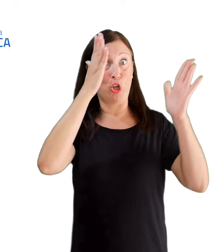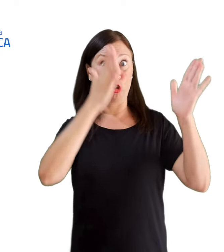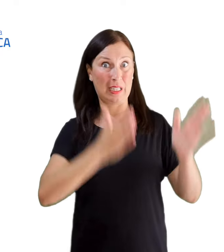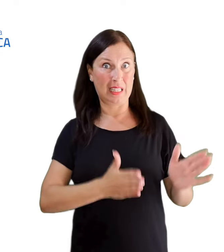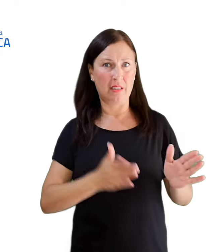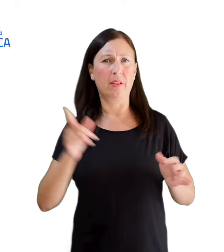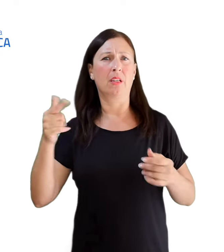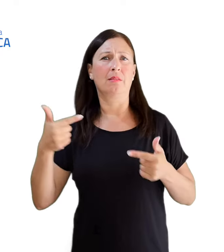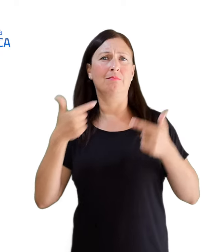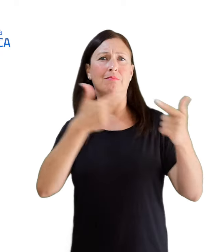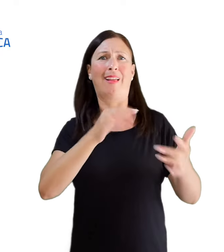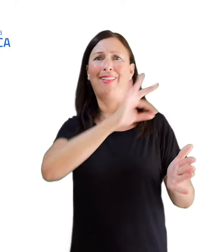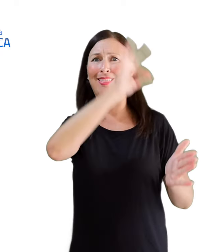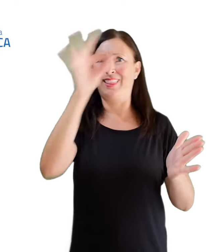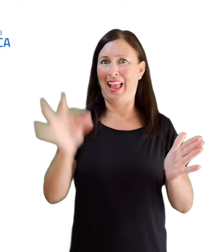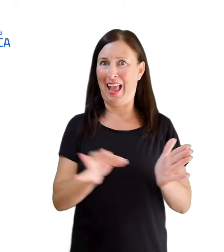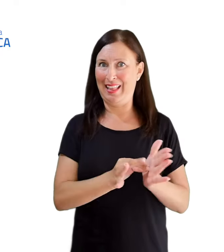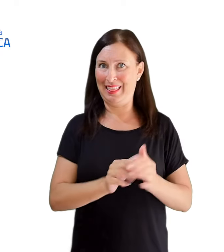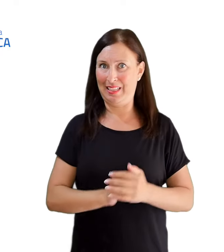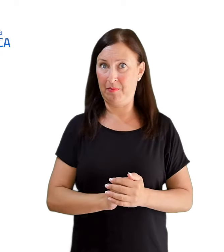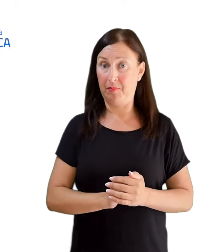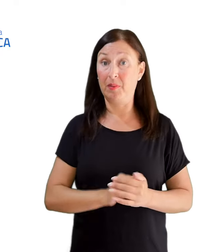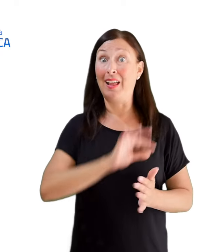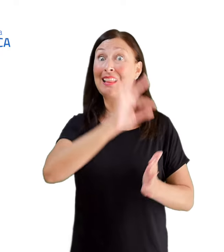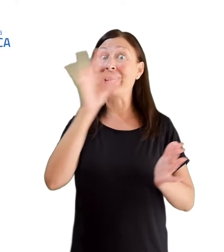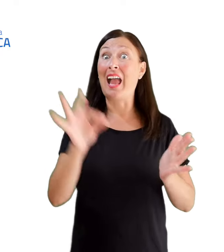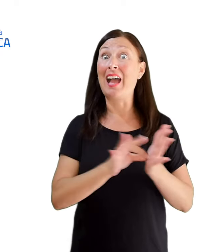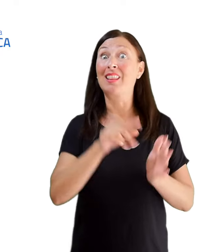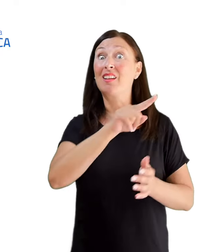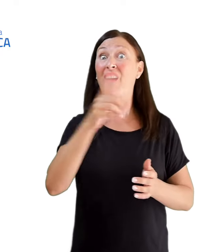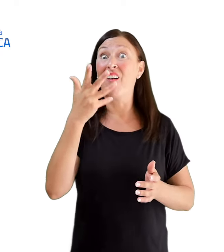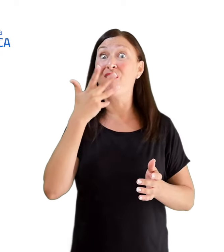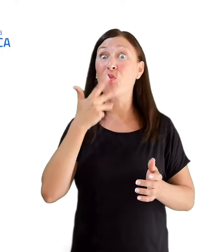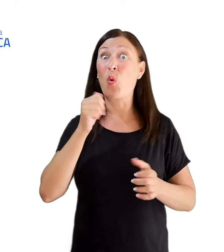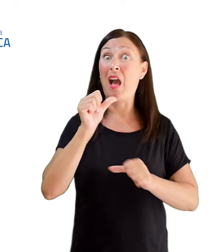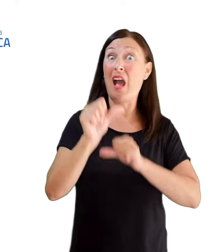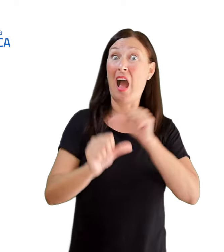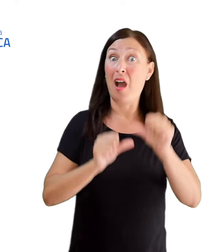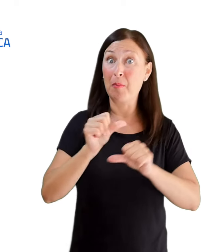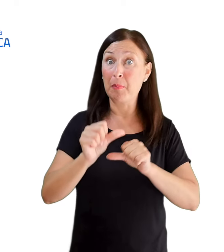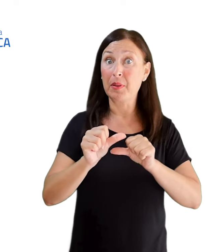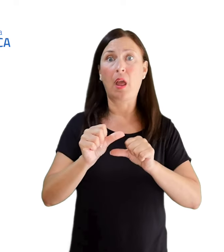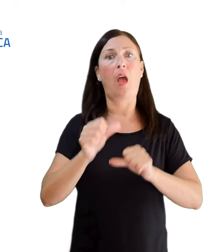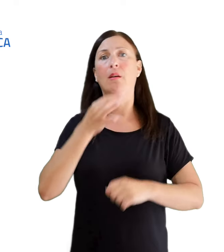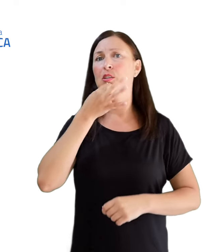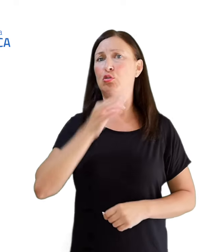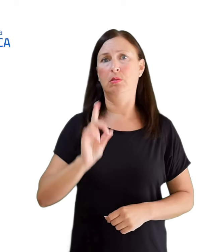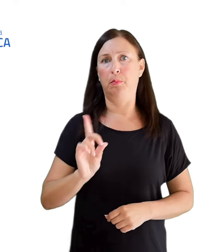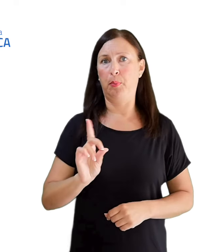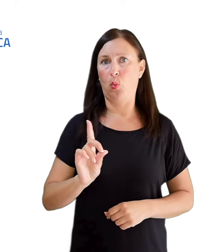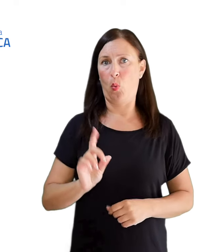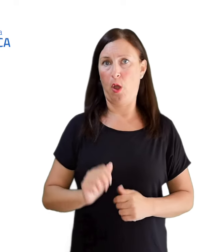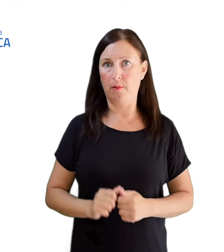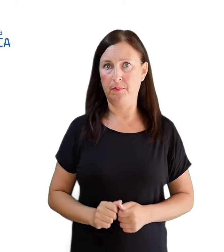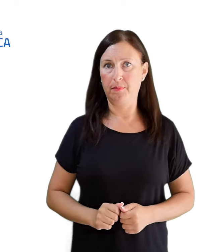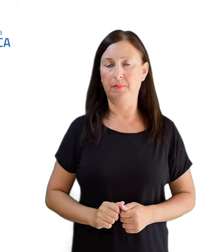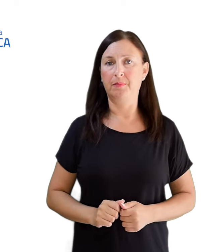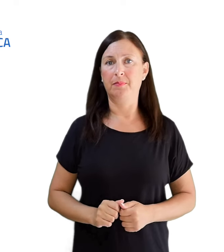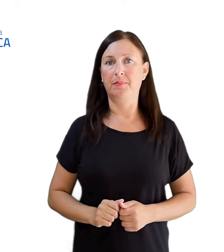sarà fissato una data di un incontro conoscitivo, non è possibile cambiare la data